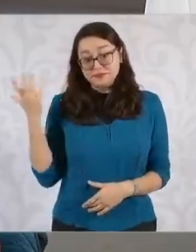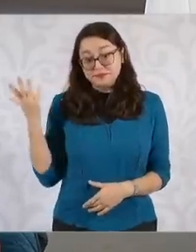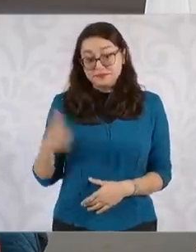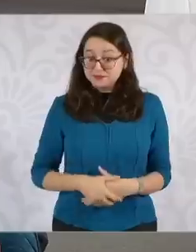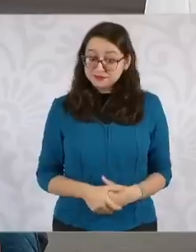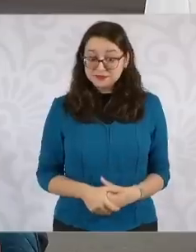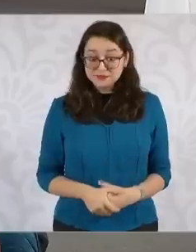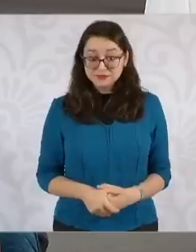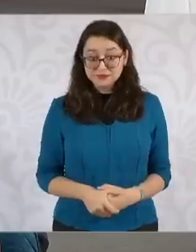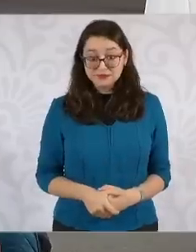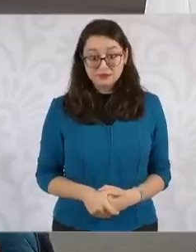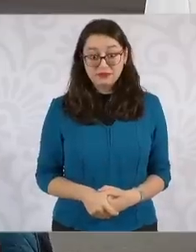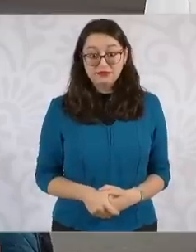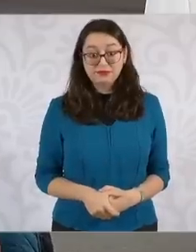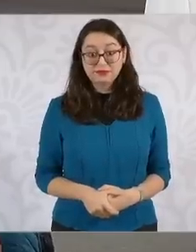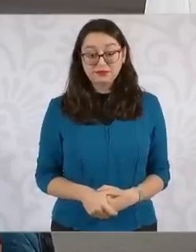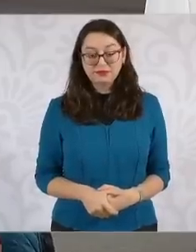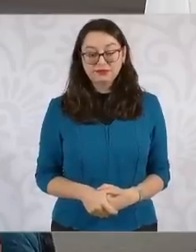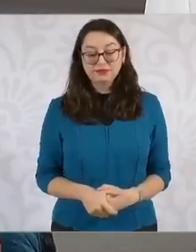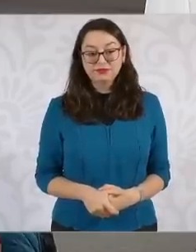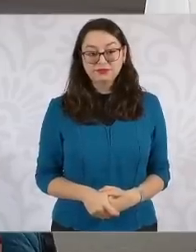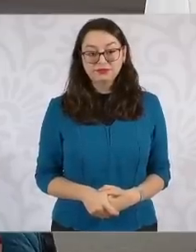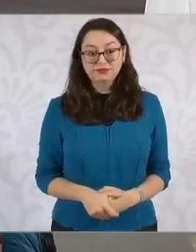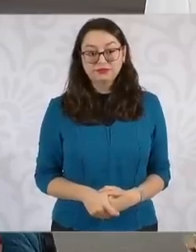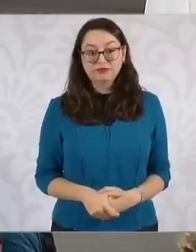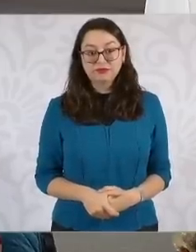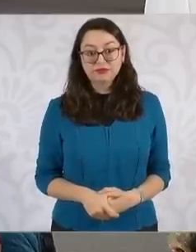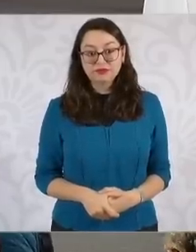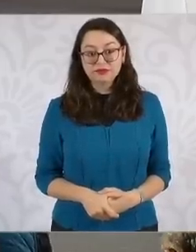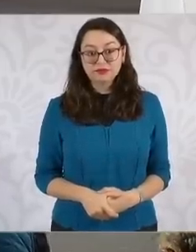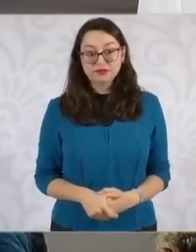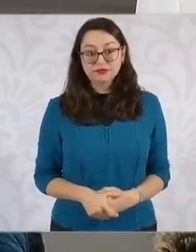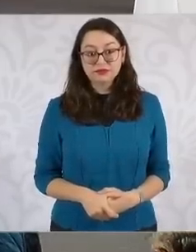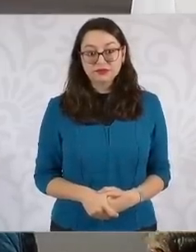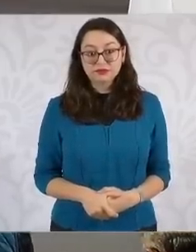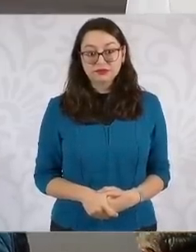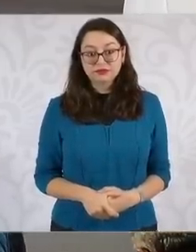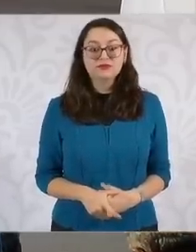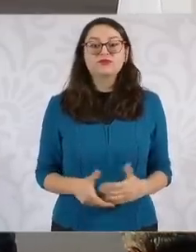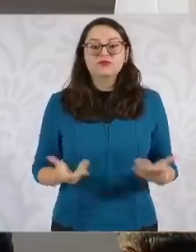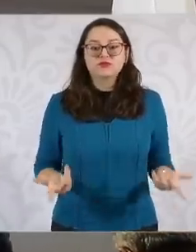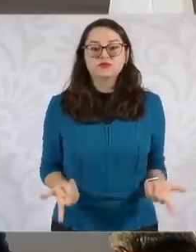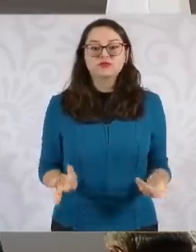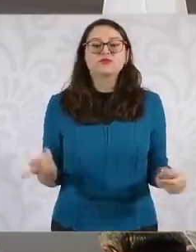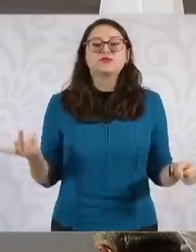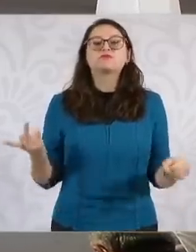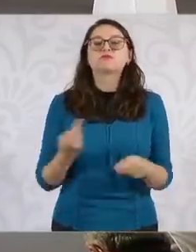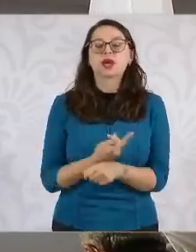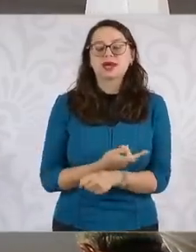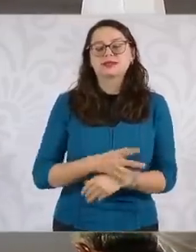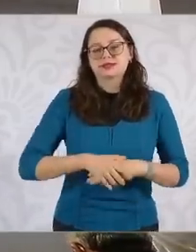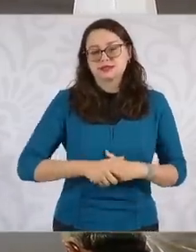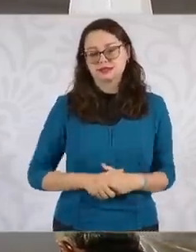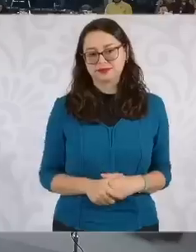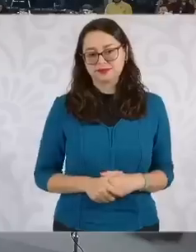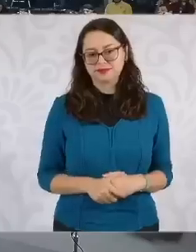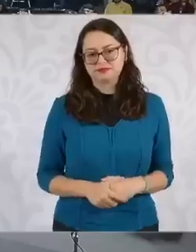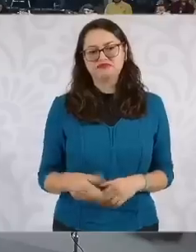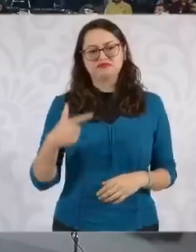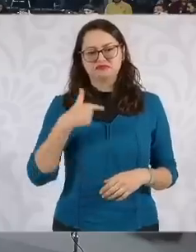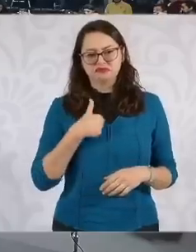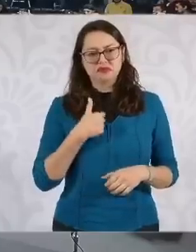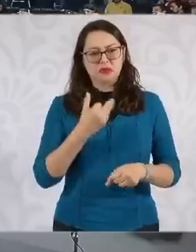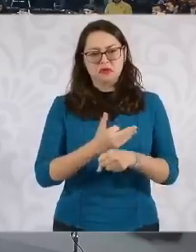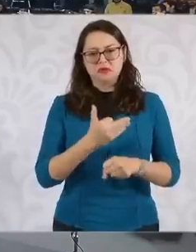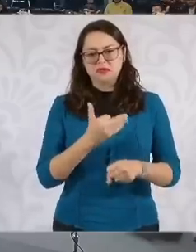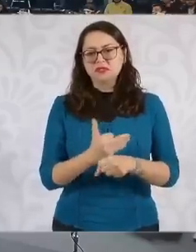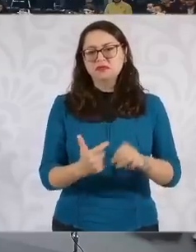el presidente Entonces por qué digo esto Más allá de eh